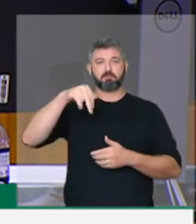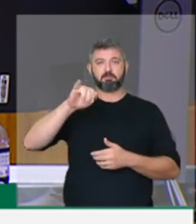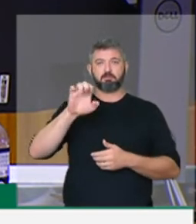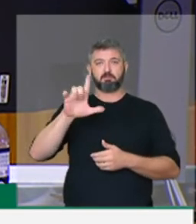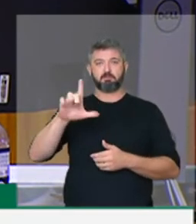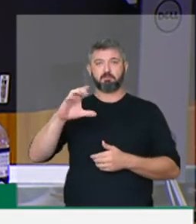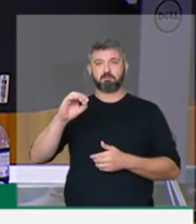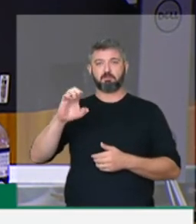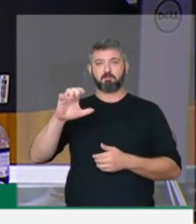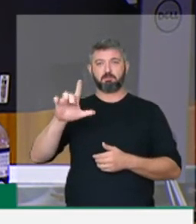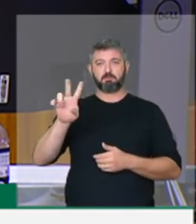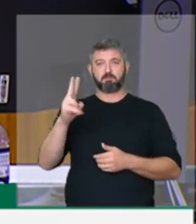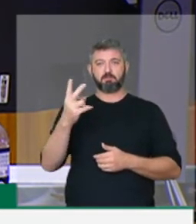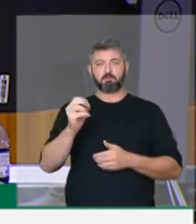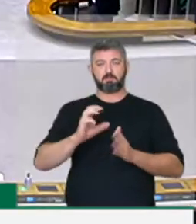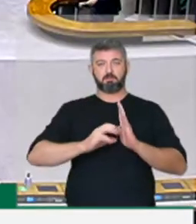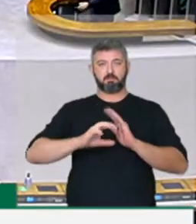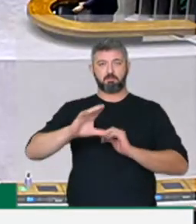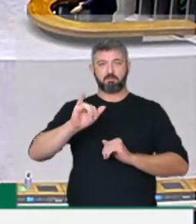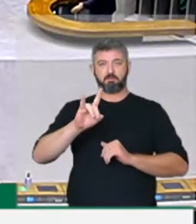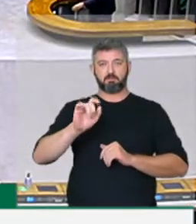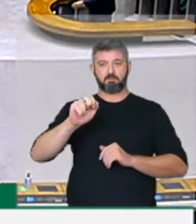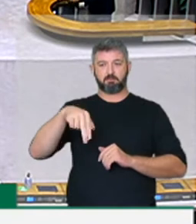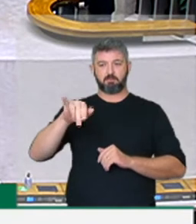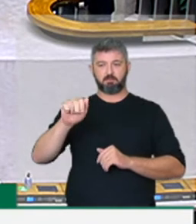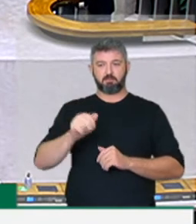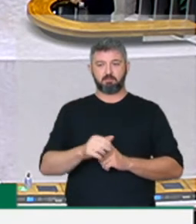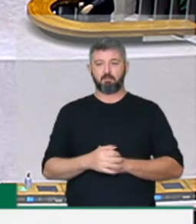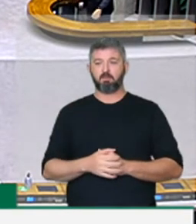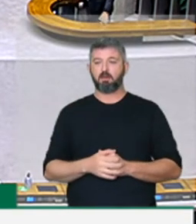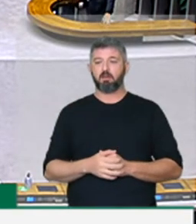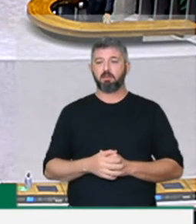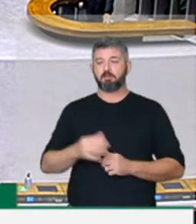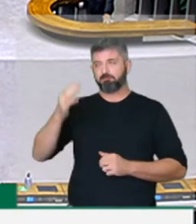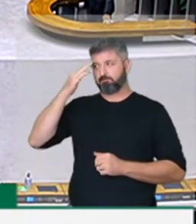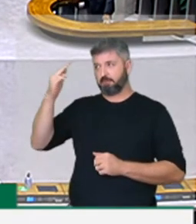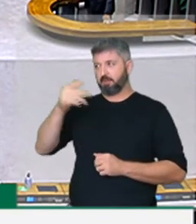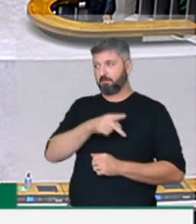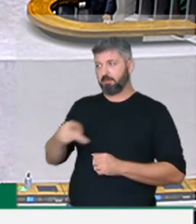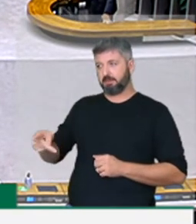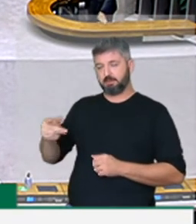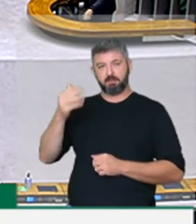DEPUTADO. COM A PALAVRA LÍDER DANIEL COELHO PELO CIDADANIA. [DEP. DANIEL COELHO]: OBRIGADO SR. PRESIDENTE, DEPUTADO BISMARCK, SENHORES E SENHORAS. EU VENHO AQUI HOJE